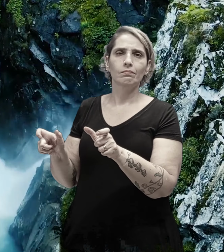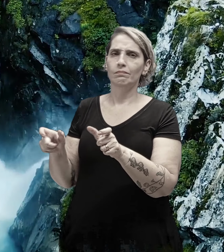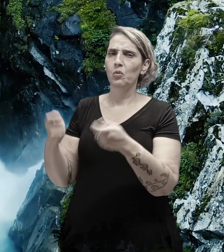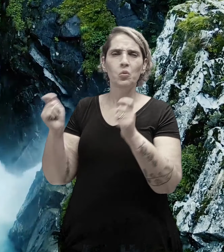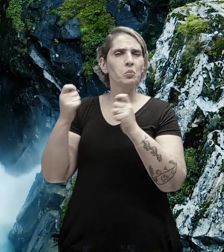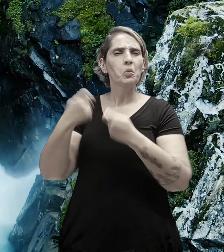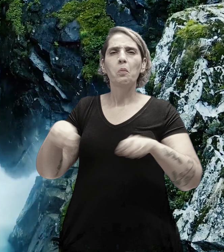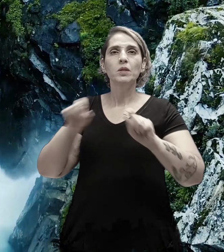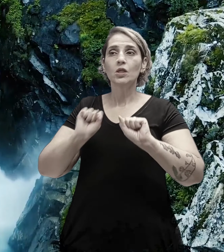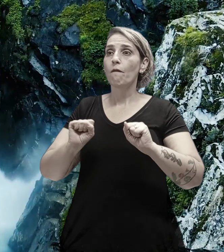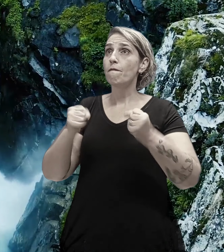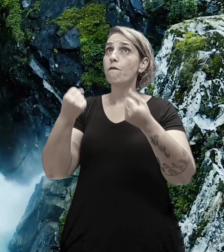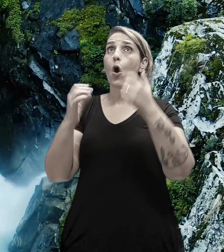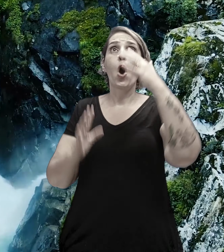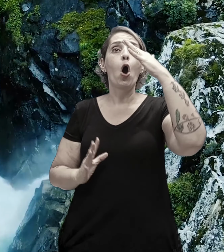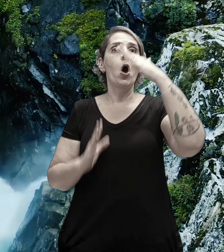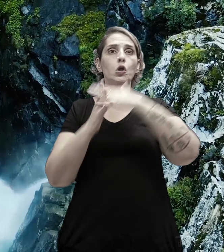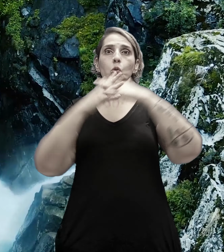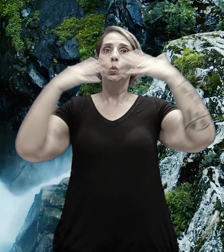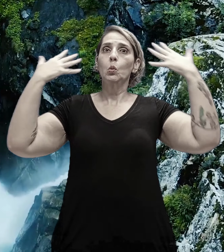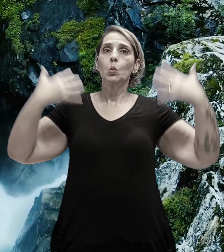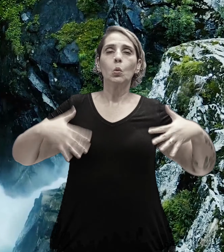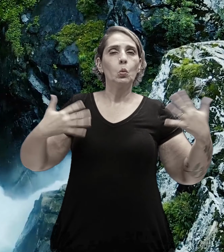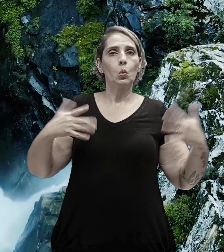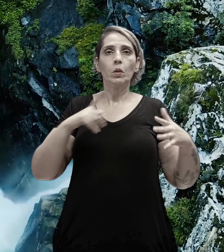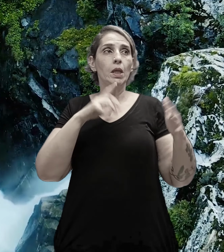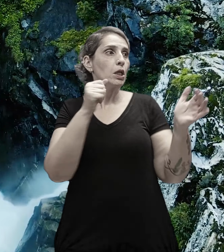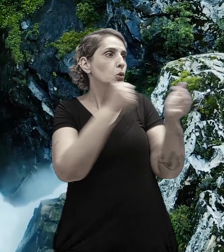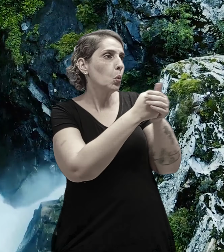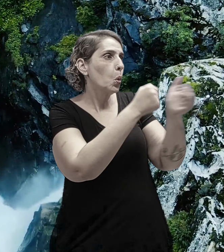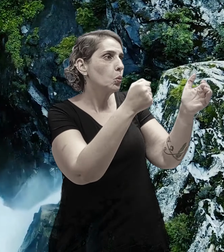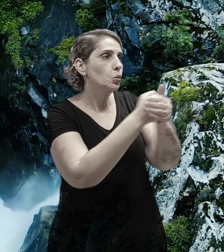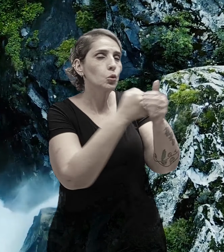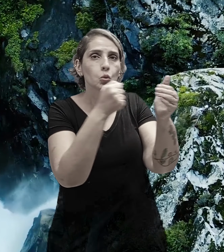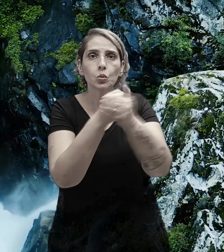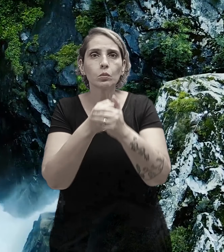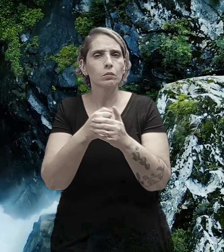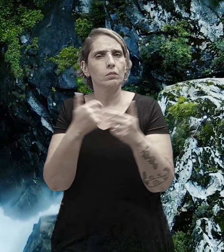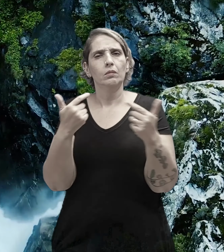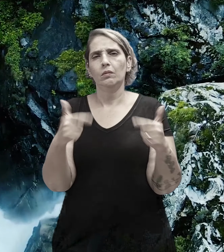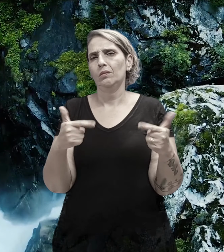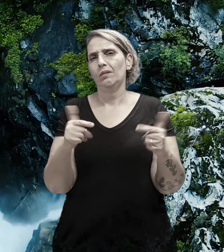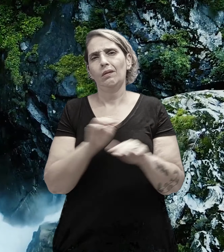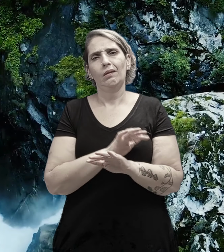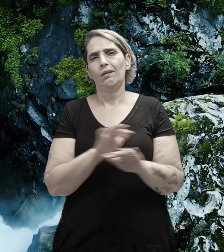Ele não exige esforço extraordinário, nem está escondido em lugares distantes.